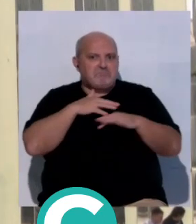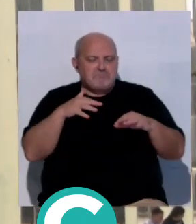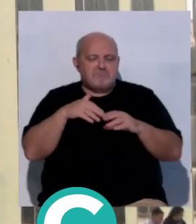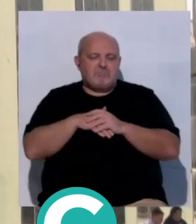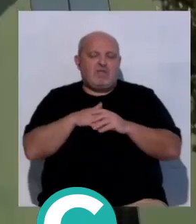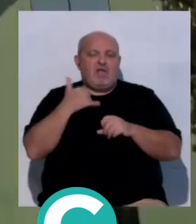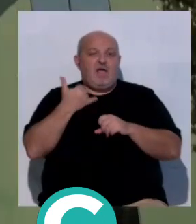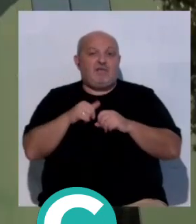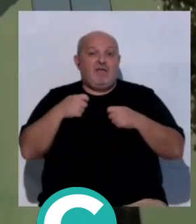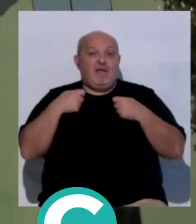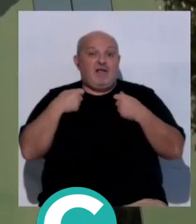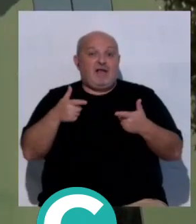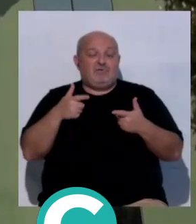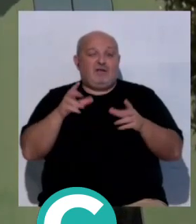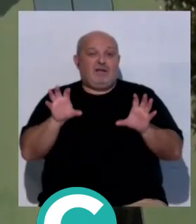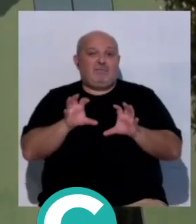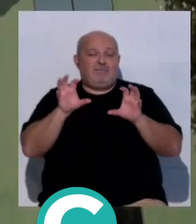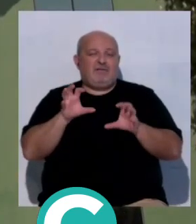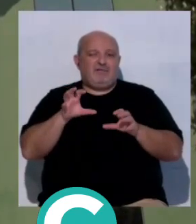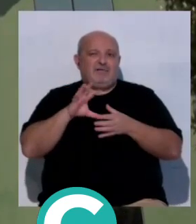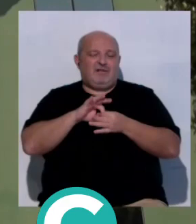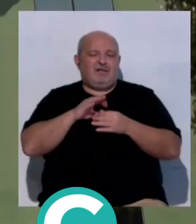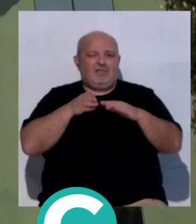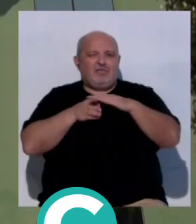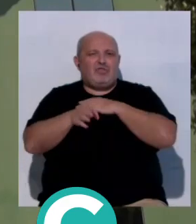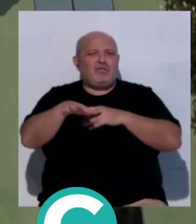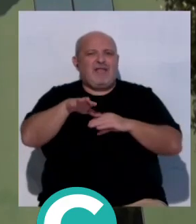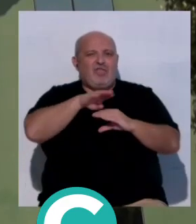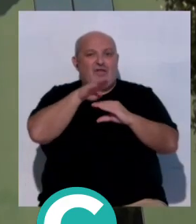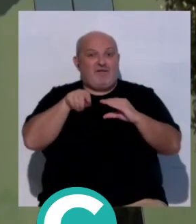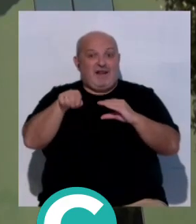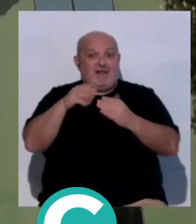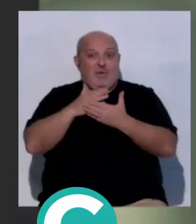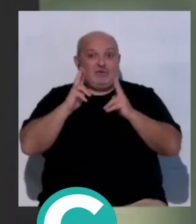de los costes de este equipamiento ubicado en el recinto interior de zona franca habría despertado